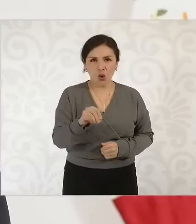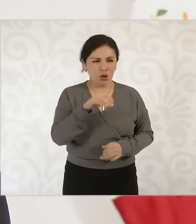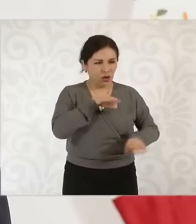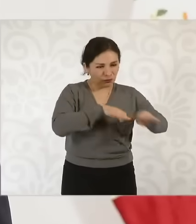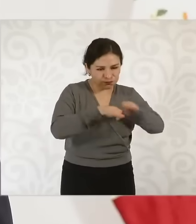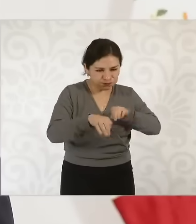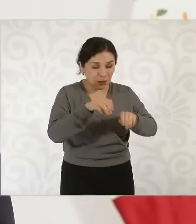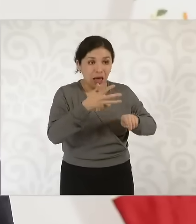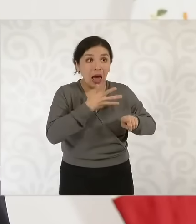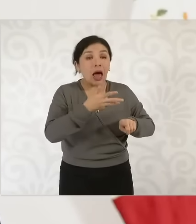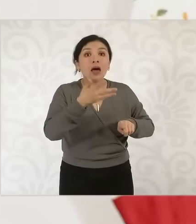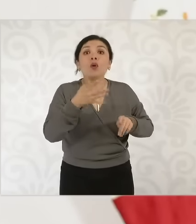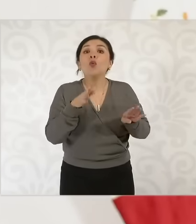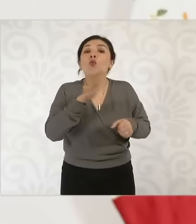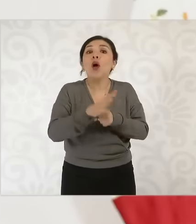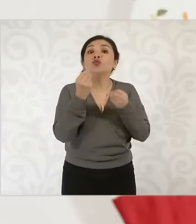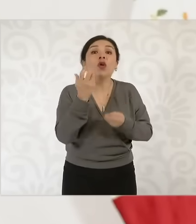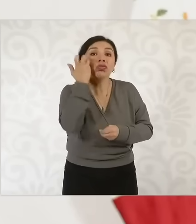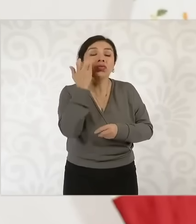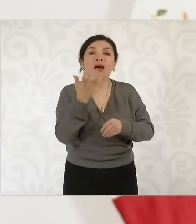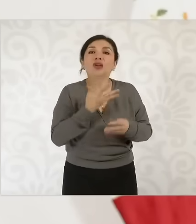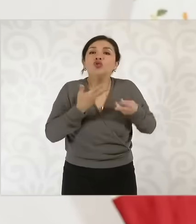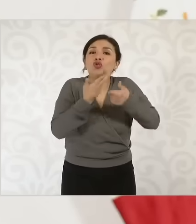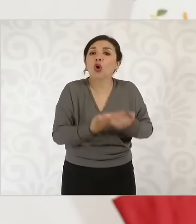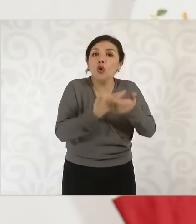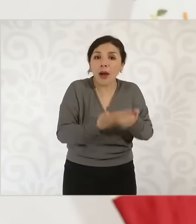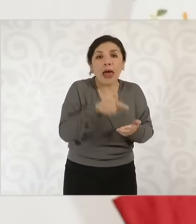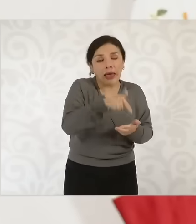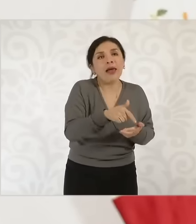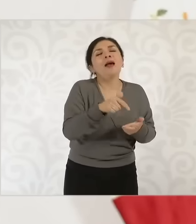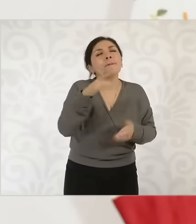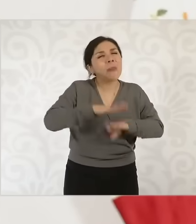excedentes porque la mayor parte de la producción de crudo se va hacia las refinerías. Acuérdense